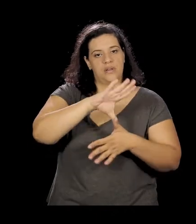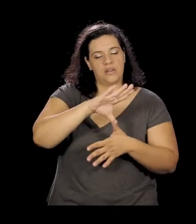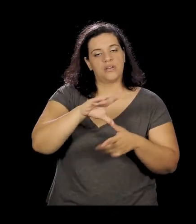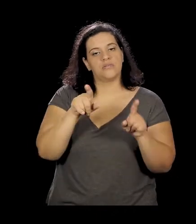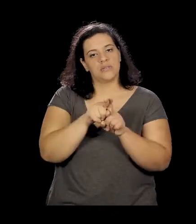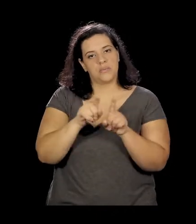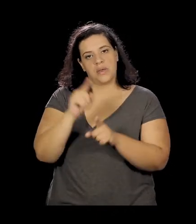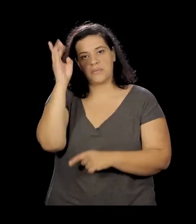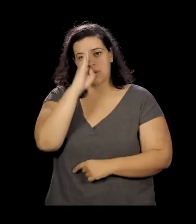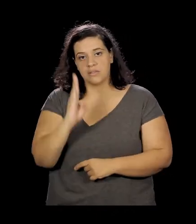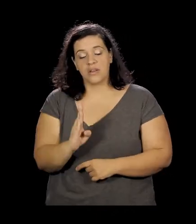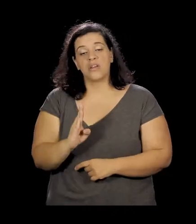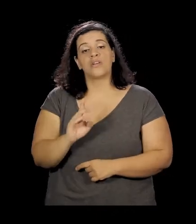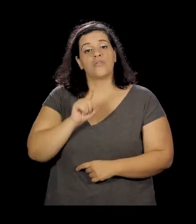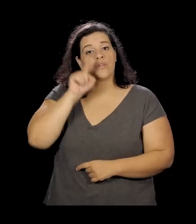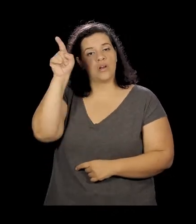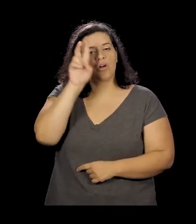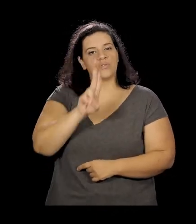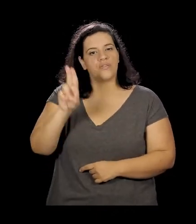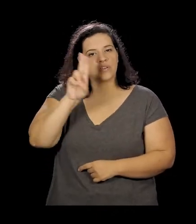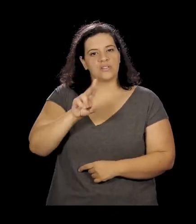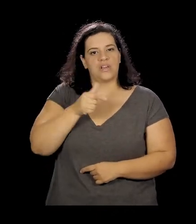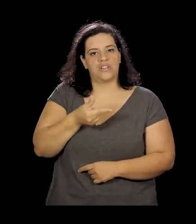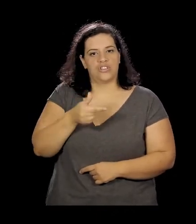na Universidade da Georgia, no estado da Georgia, nos Estados Unidos.